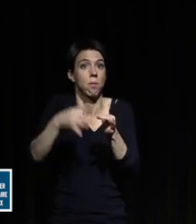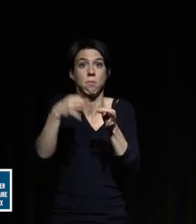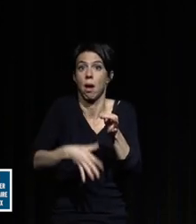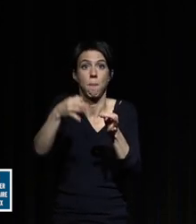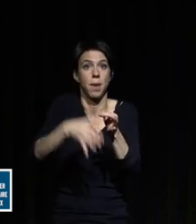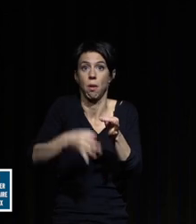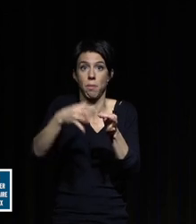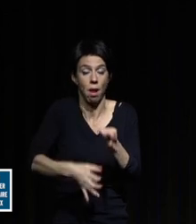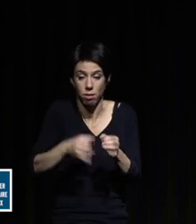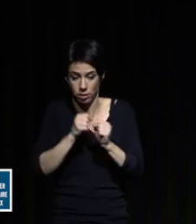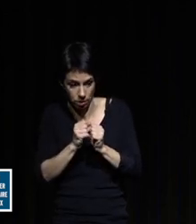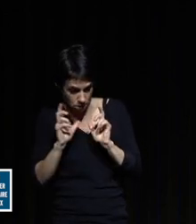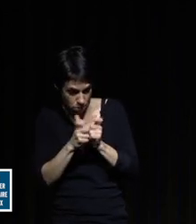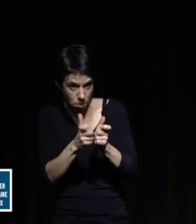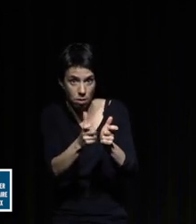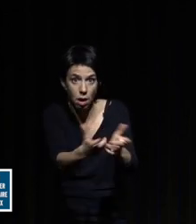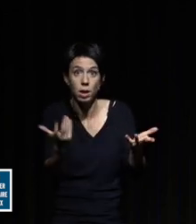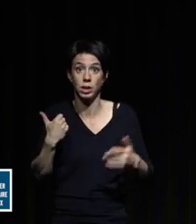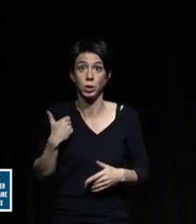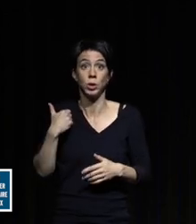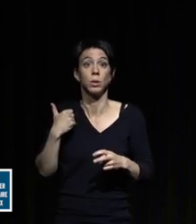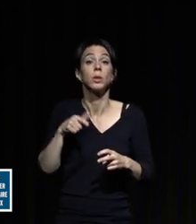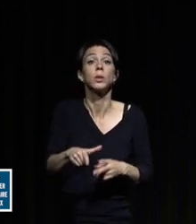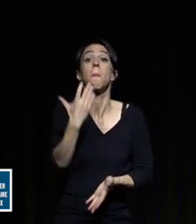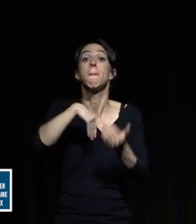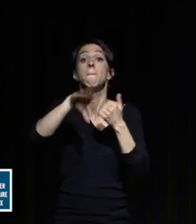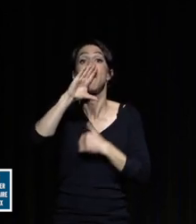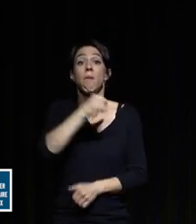éviter les formes graves il faut plutôt soignée le plus vite possible et fort grave quand vous